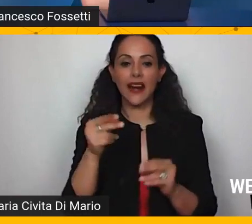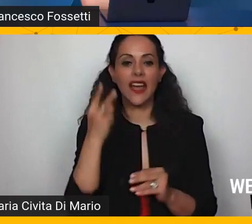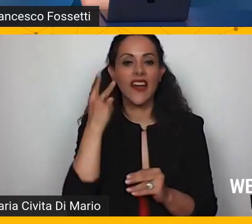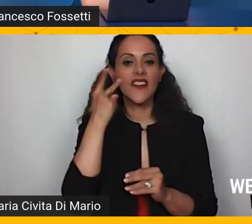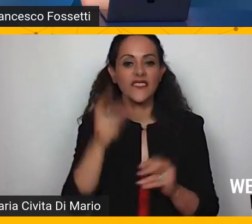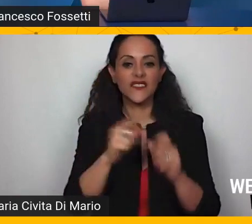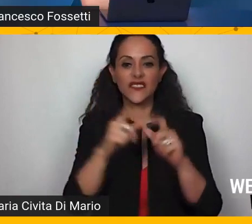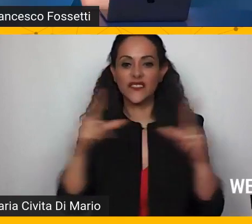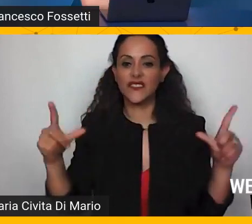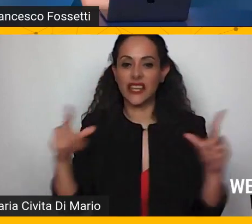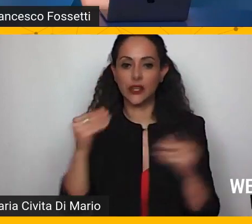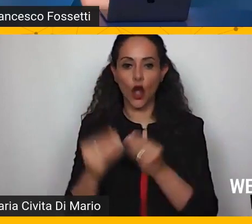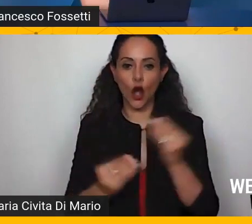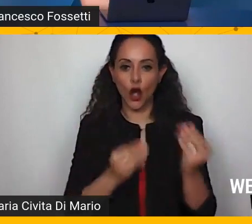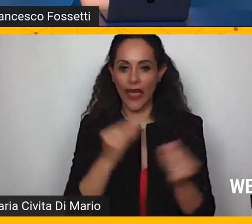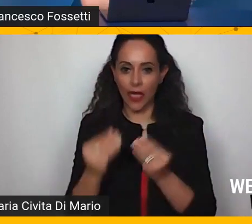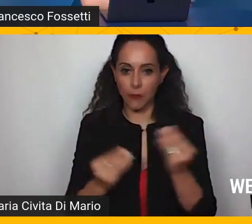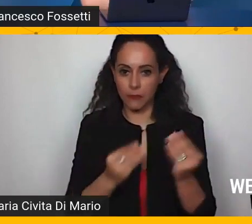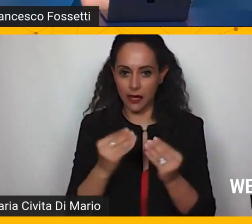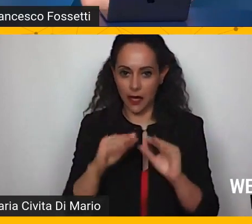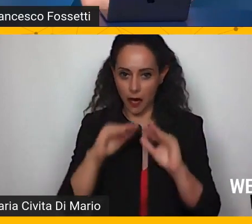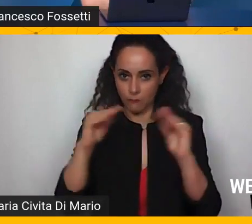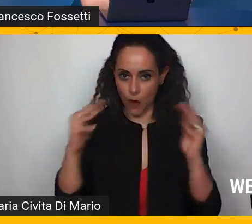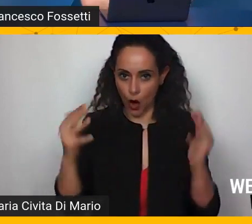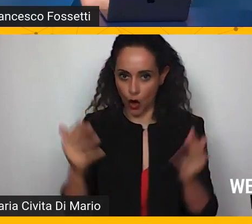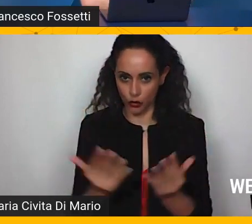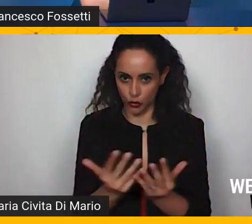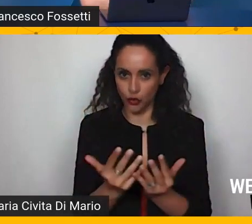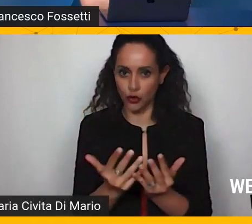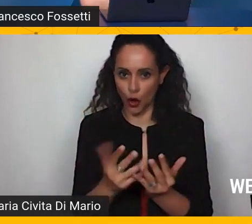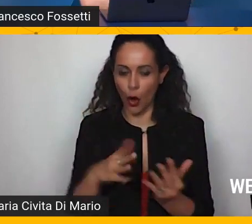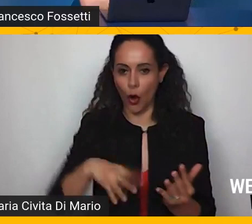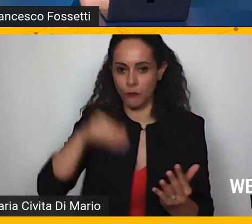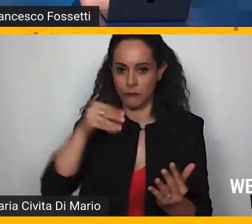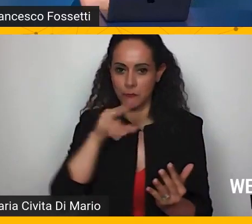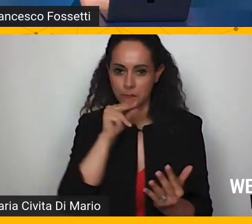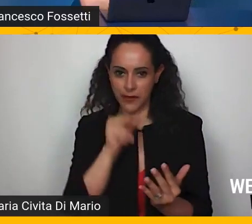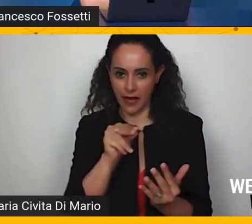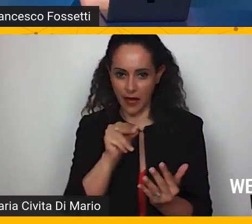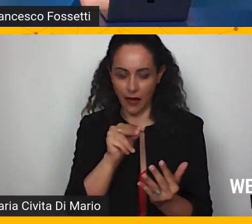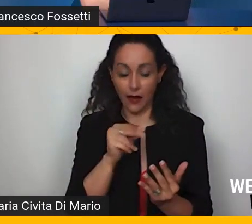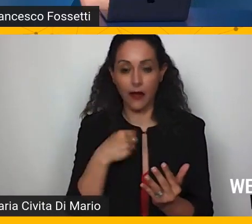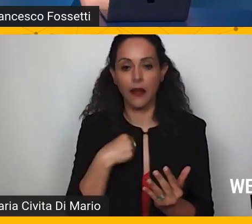mondo del videogaming e eh in